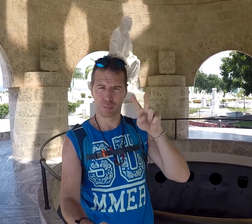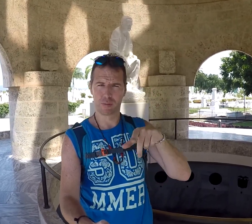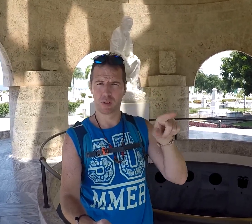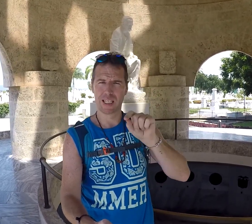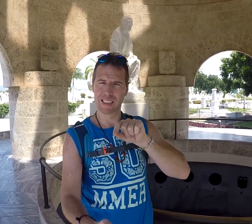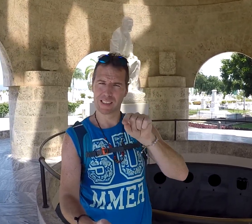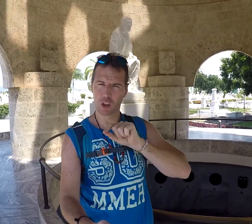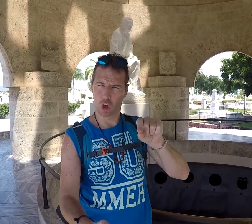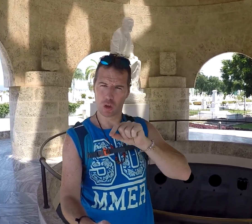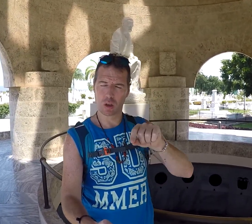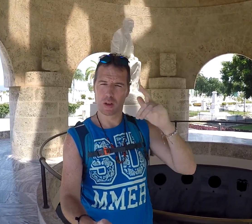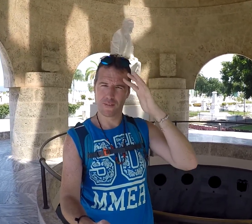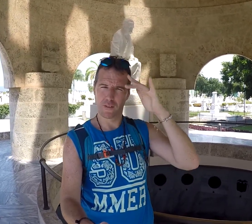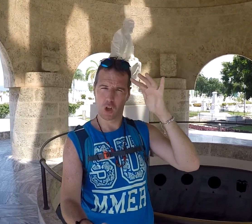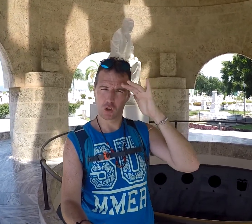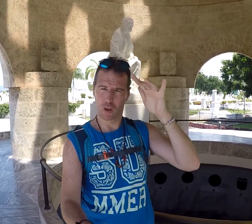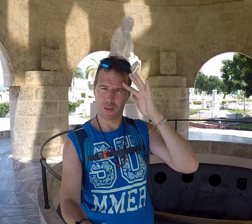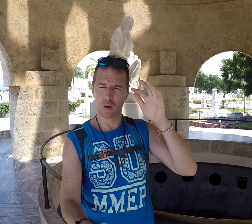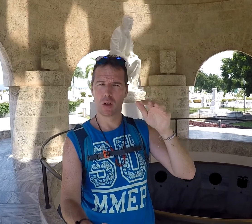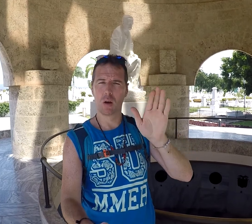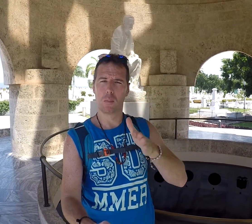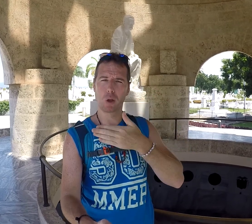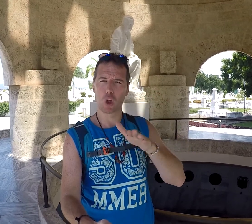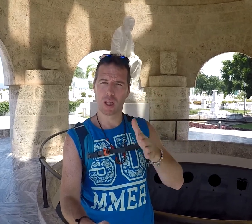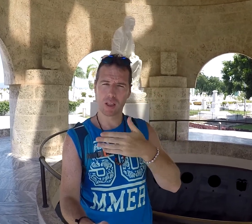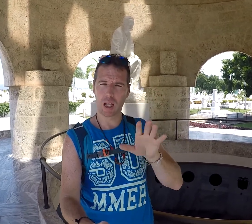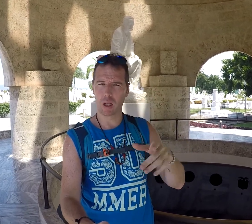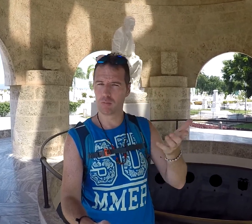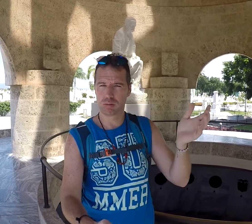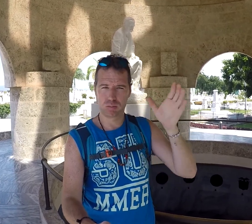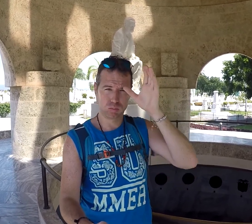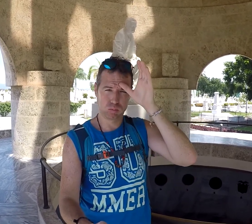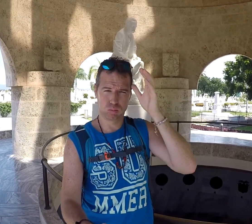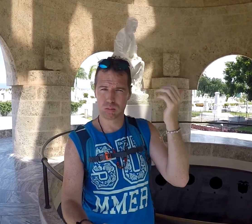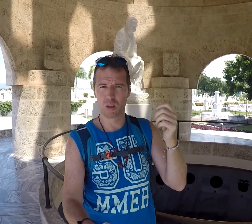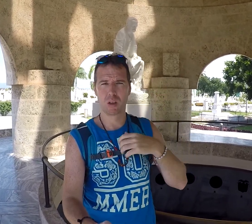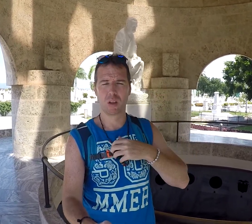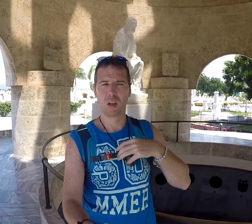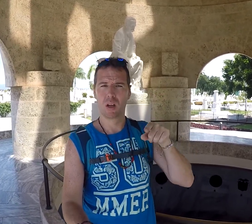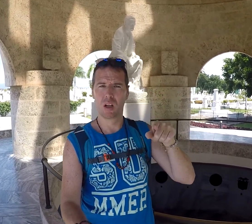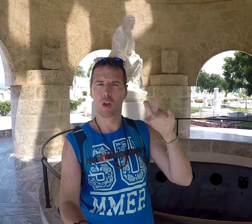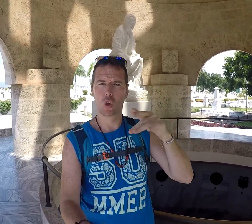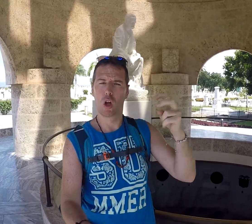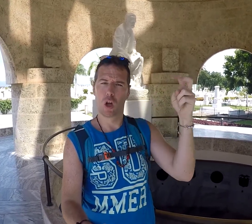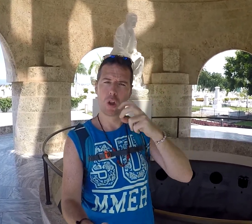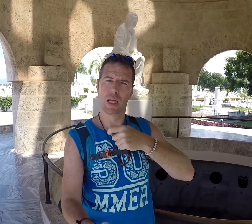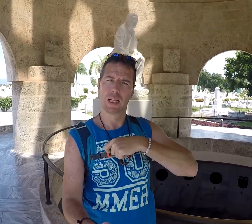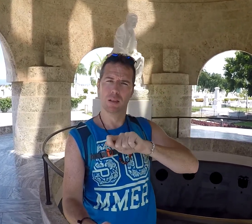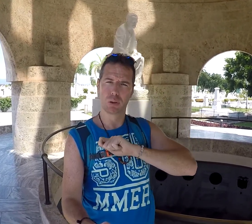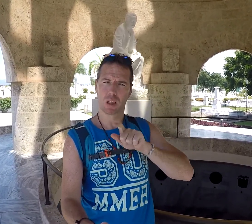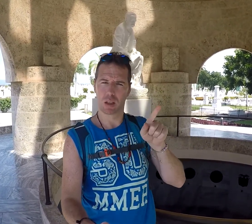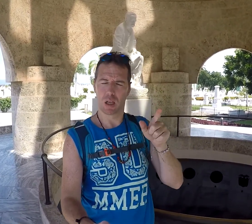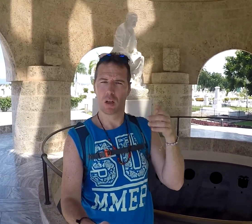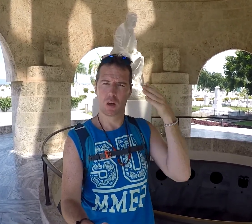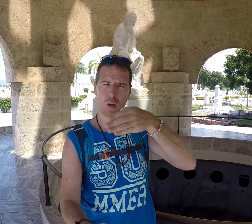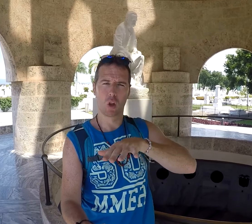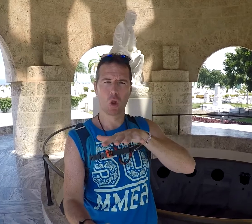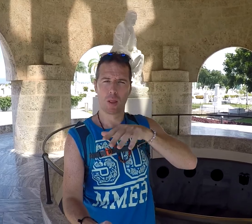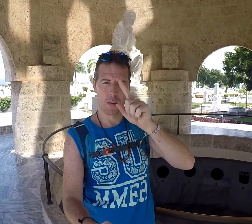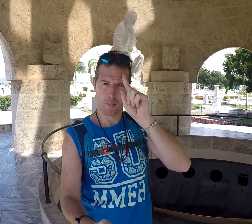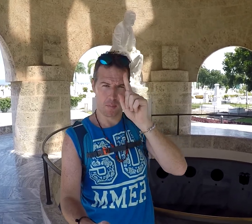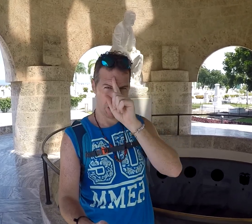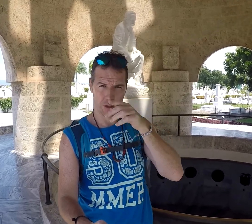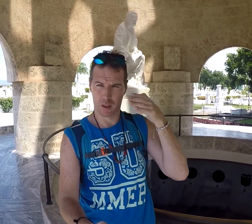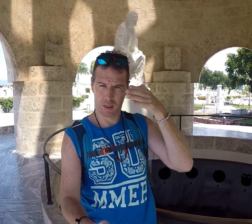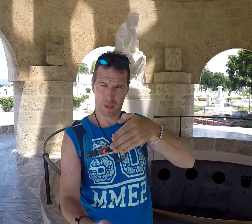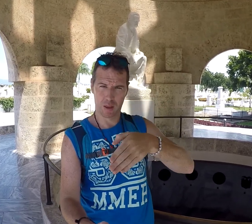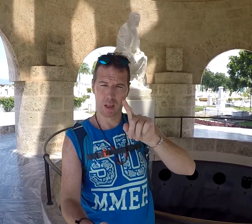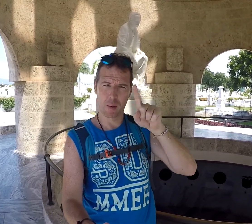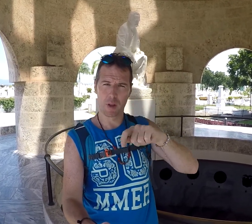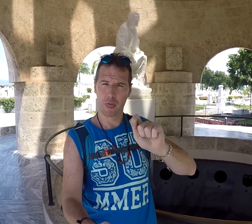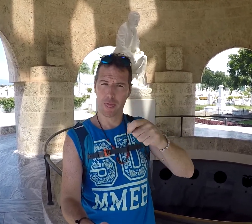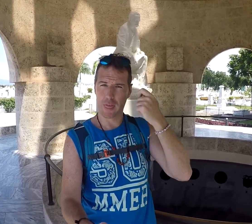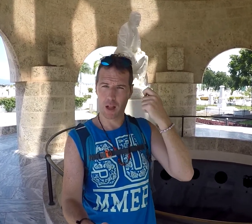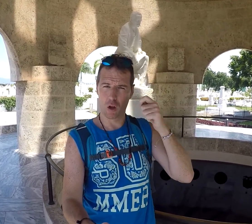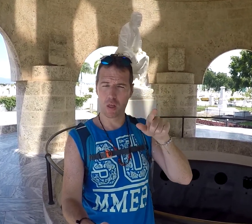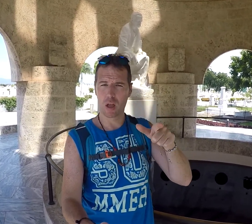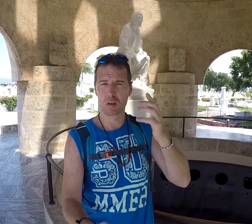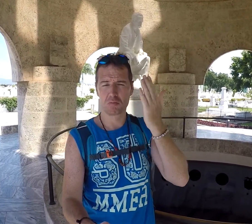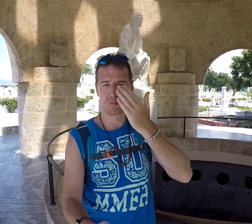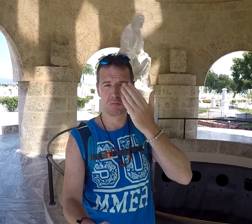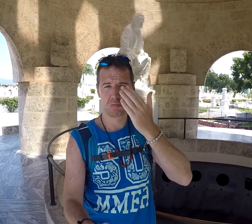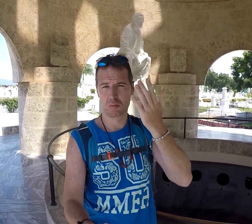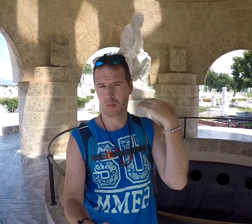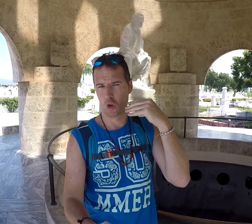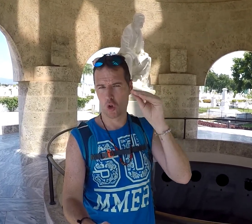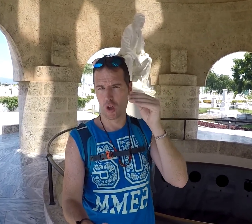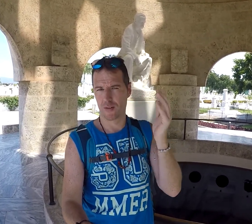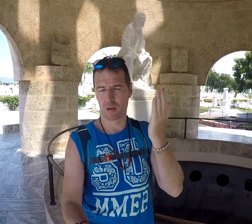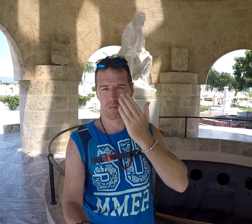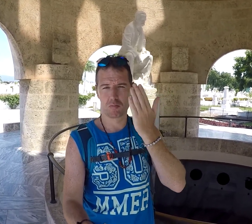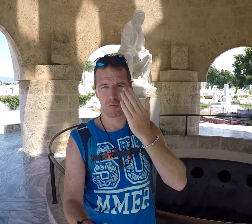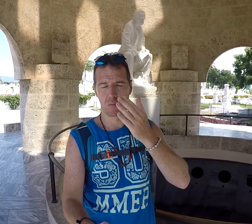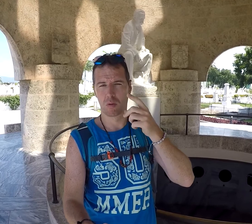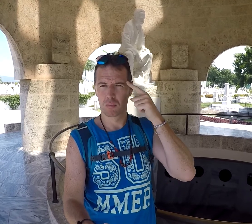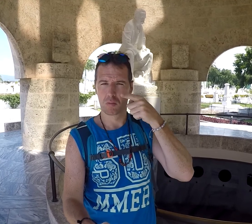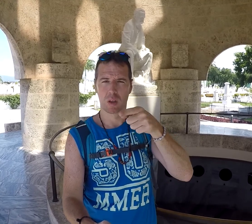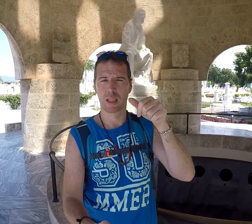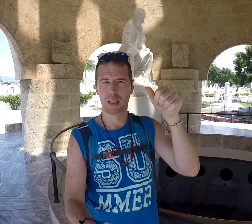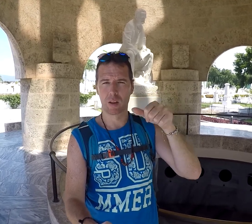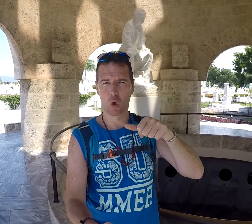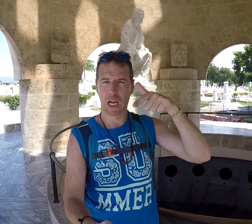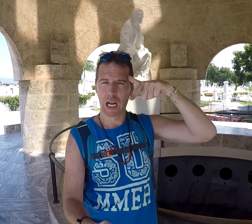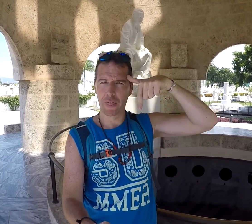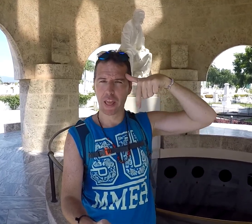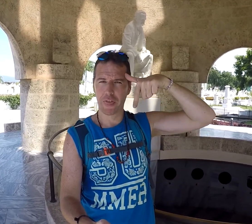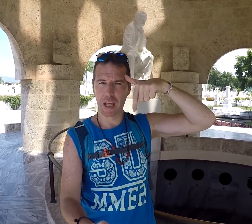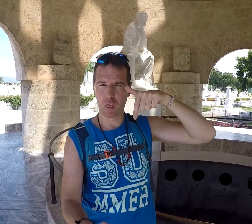José Martí fue escritor, filósofo y poeta, muy ilustre, de joven vino a España, concretamente a Madrid y Zaragoza por sus estudios para sacar el título...